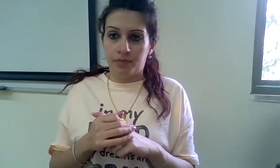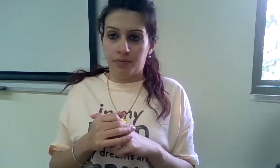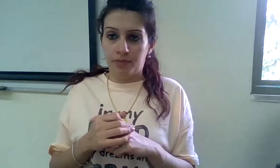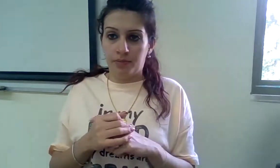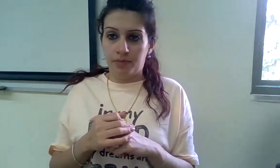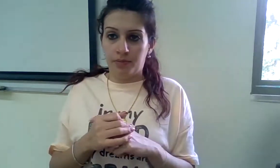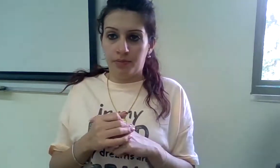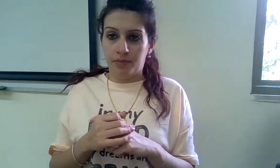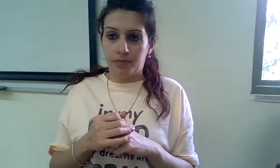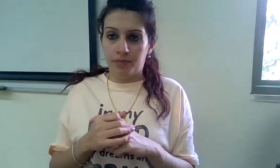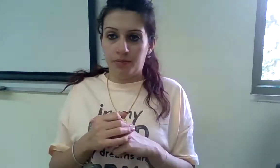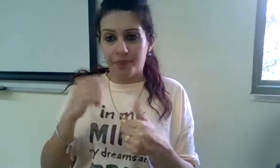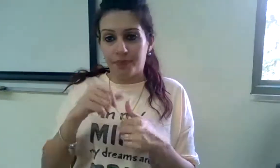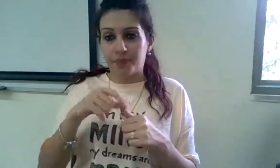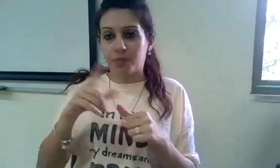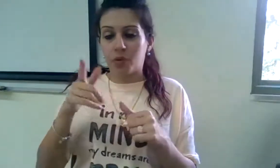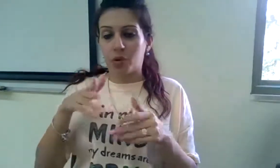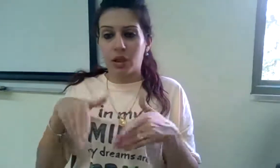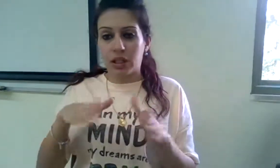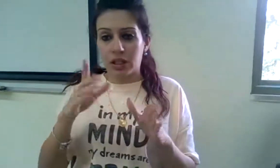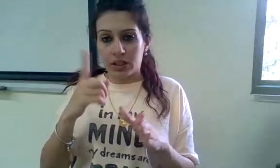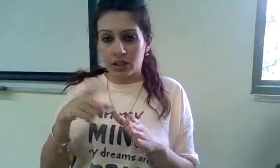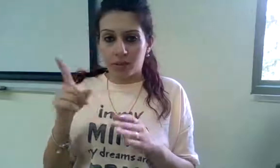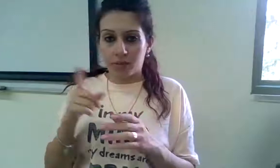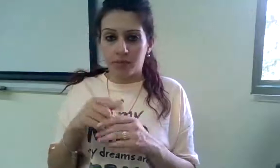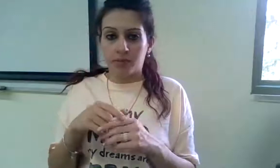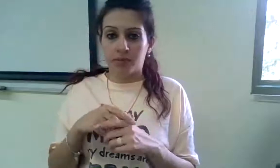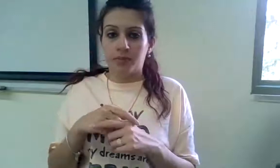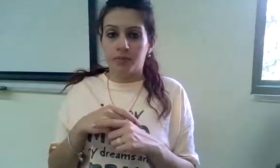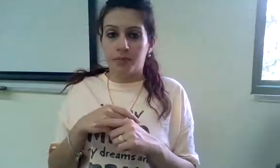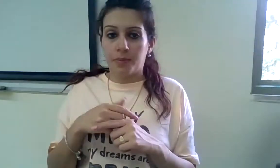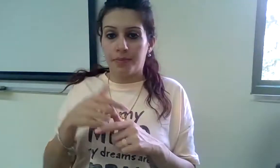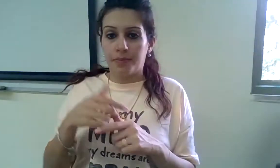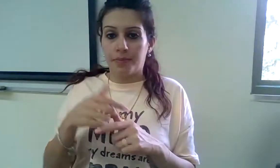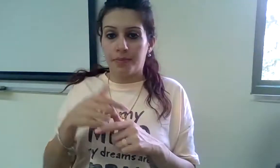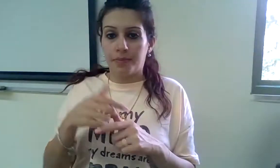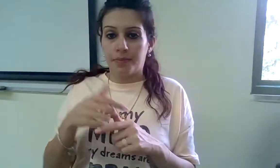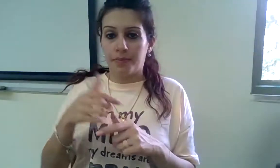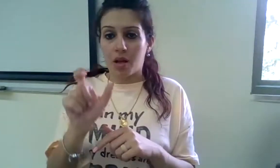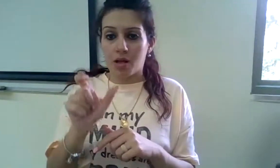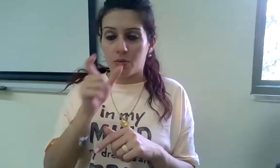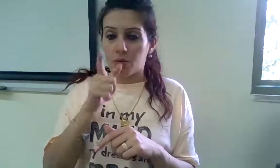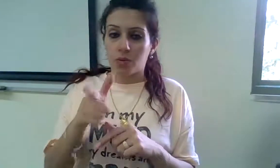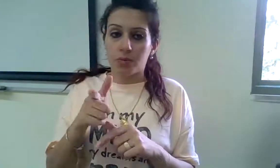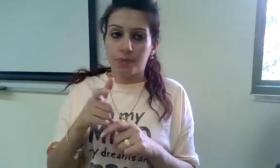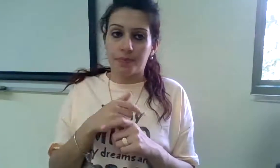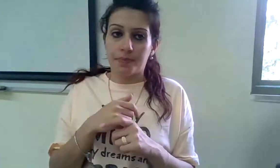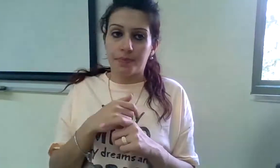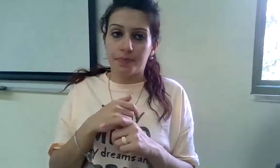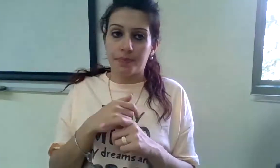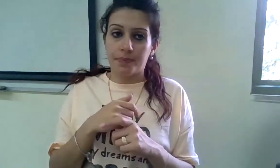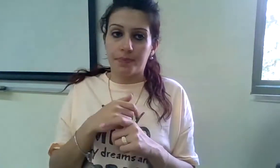حول الحوار بين الروح الجسد كانت النتائج رائعة